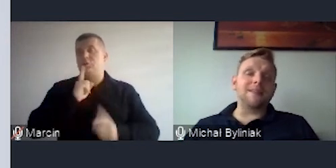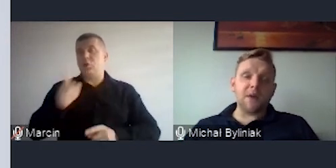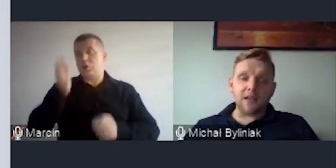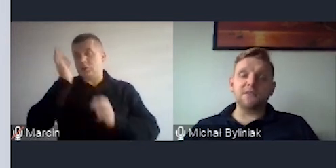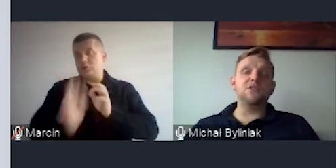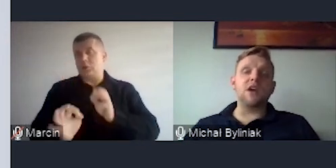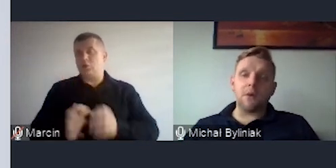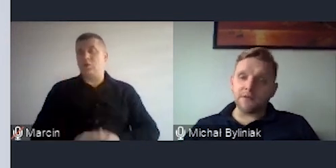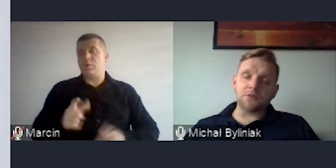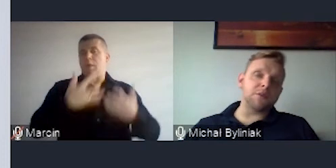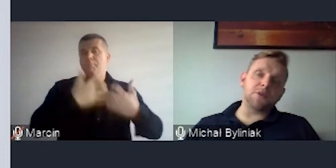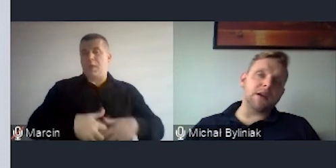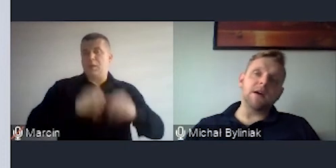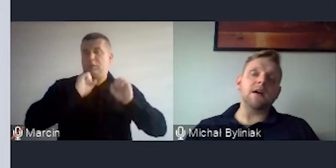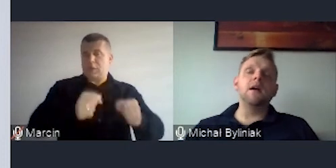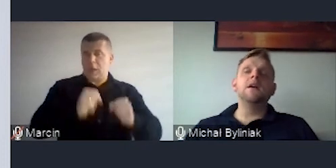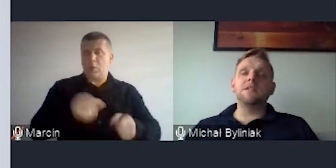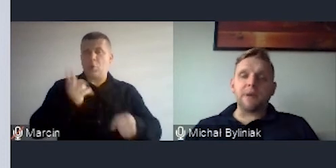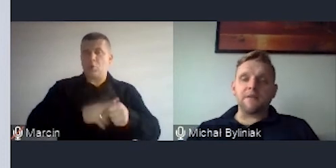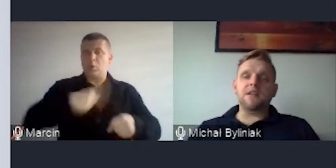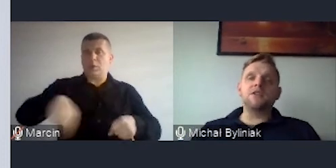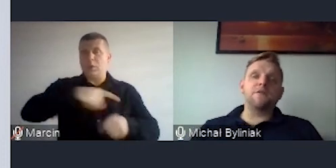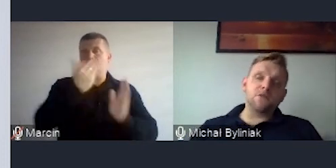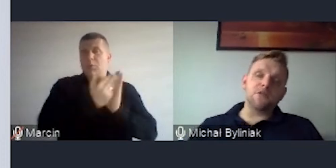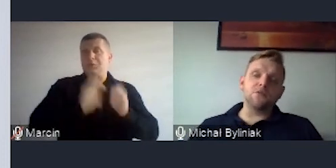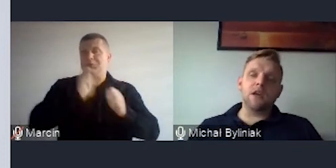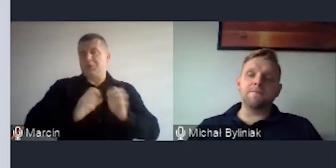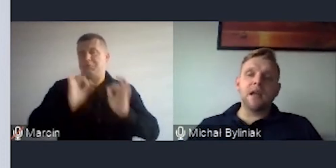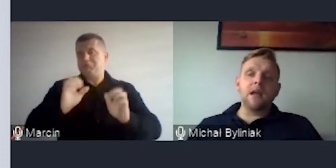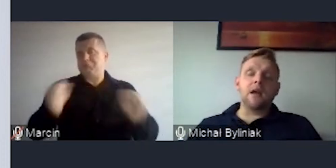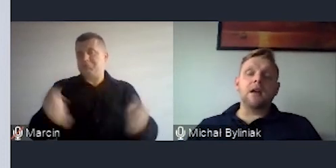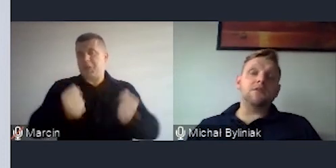Ten mechanizm działa w niektórych programach, sprawdza się, funkcjonuje.